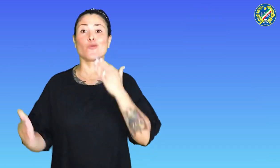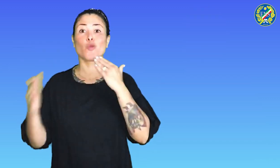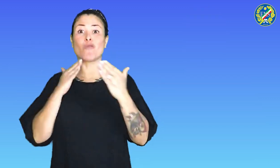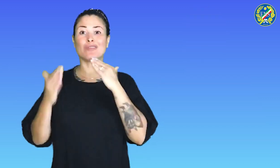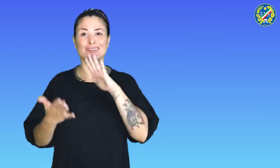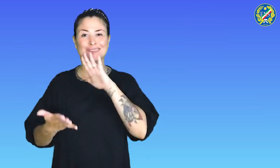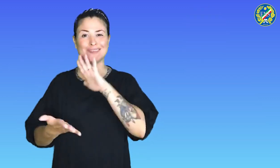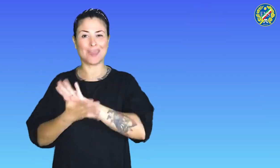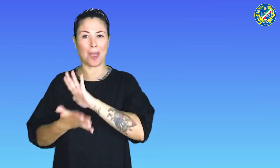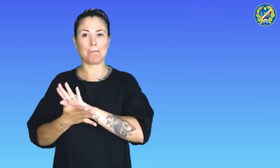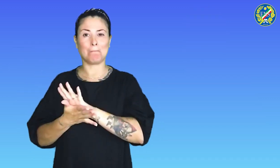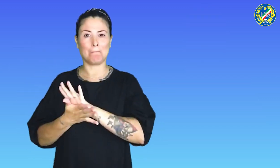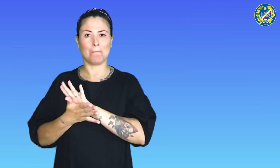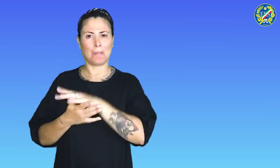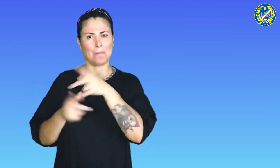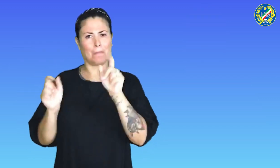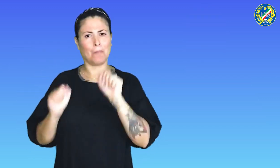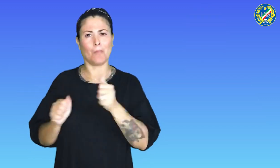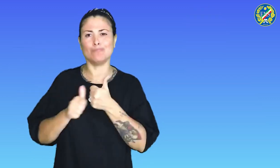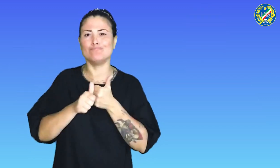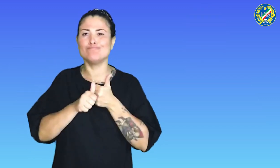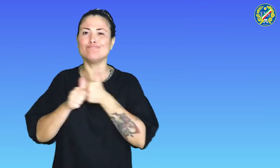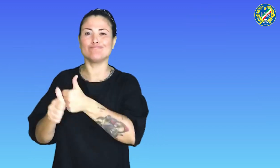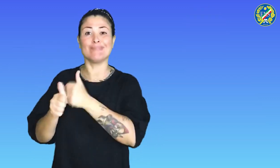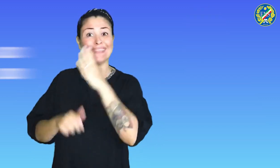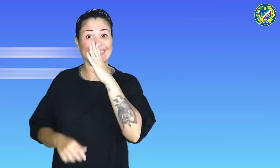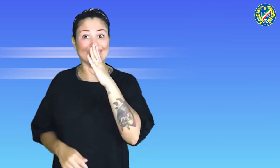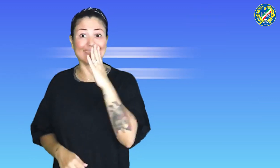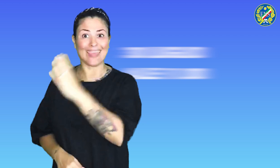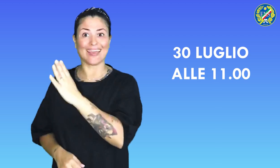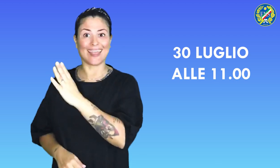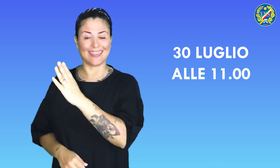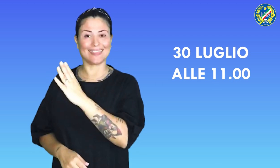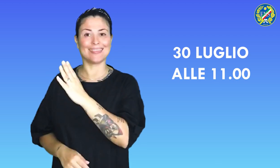Potrete seguire la conferenza stampa in diretta